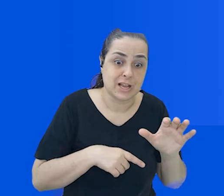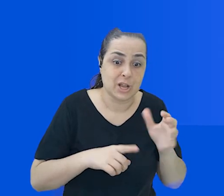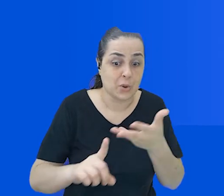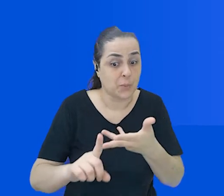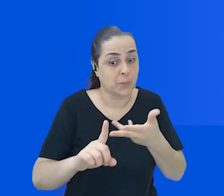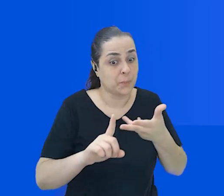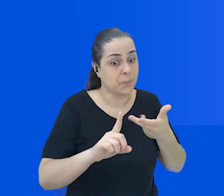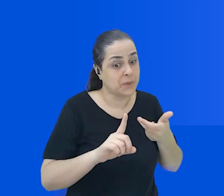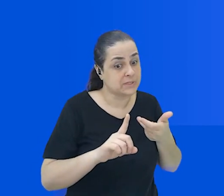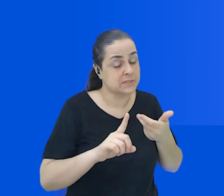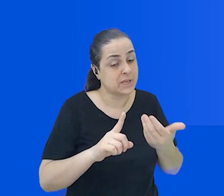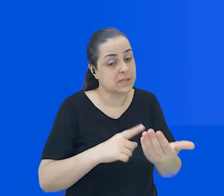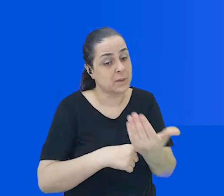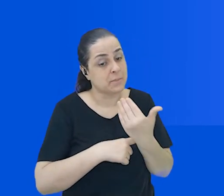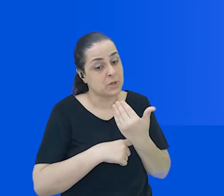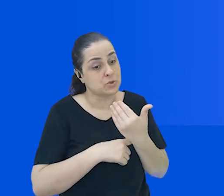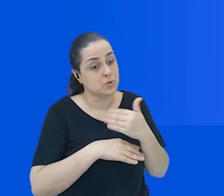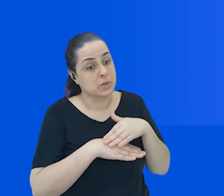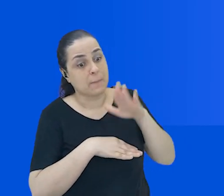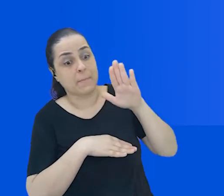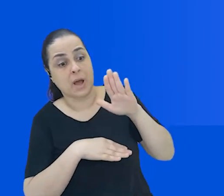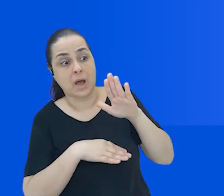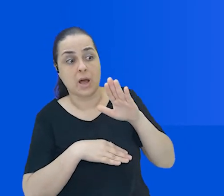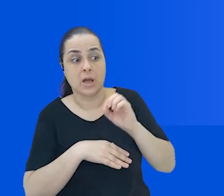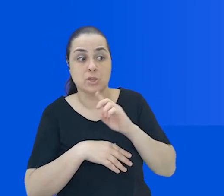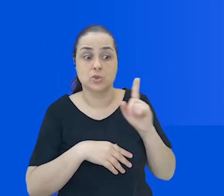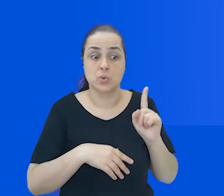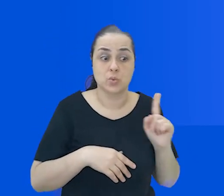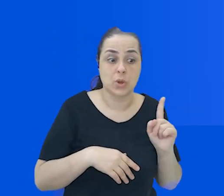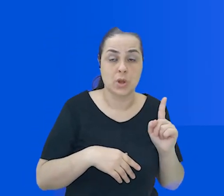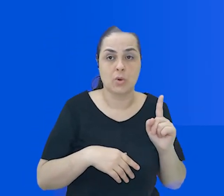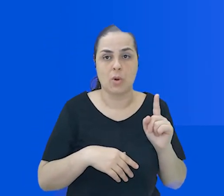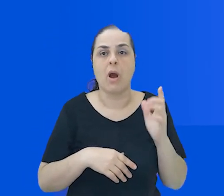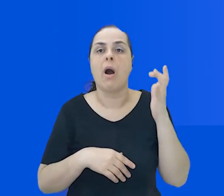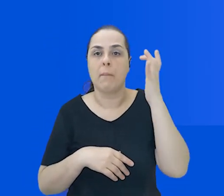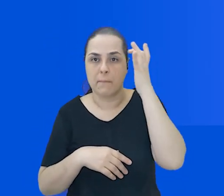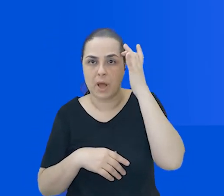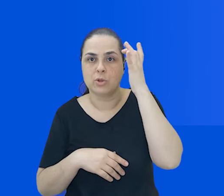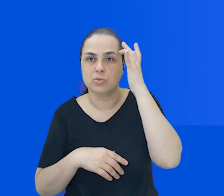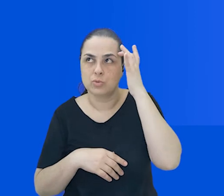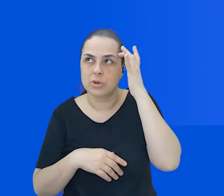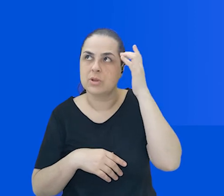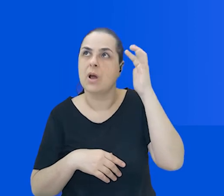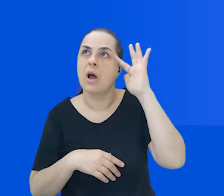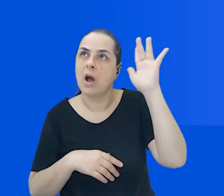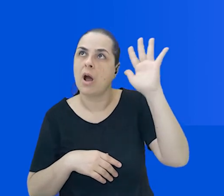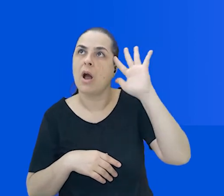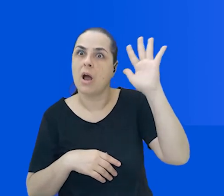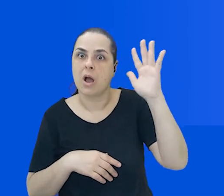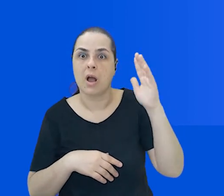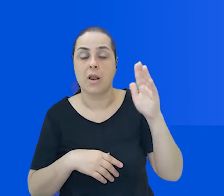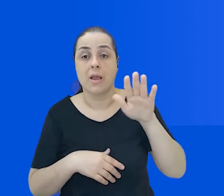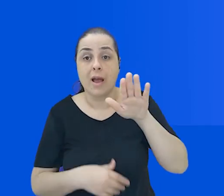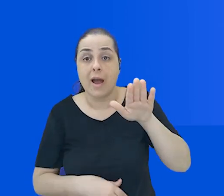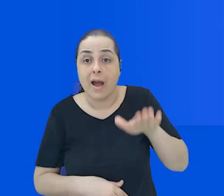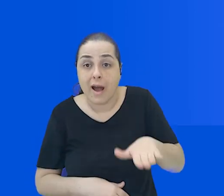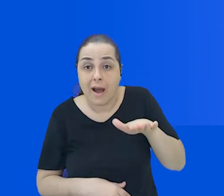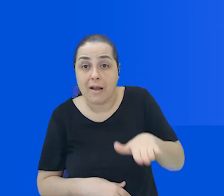e a gente vai complexificando. Então a maturidade tem tudo a ver, porque o que ela chora por conta ali do potinho